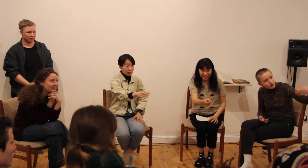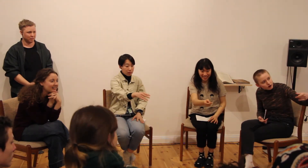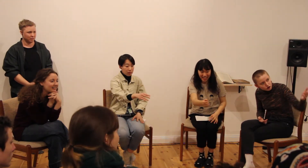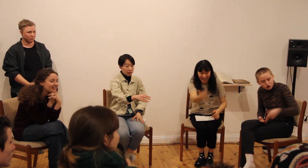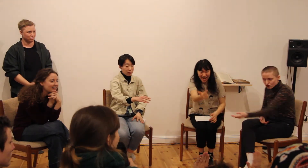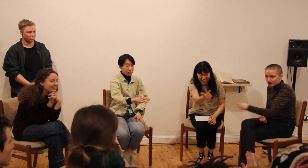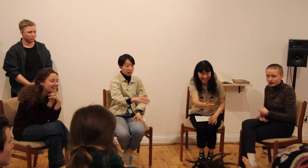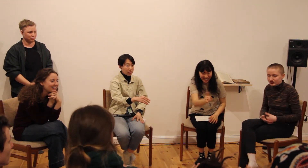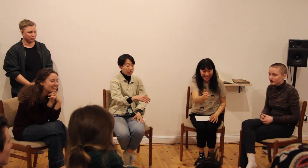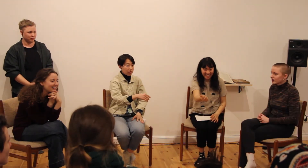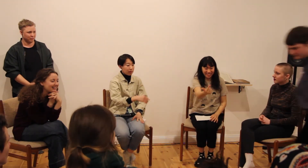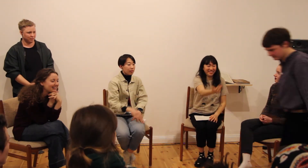Komm nach vorne bitte.